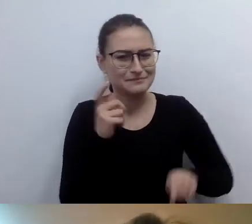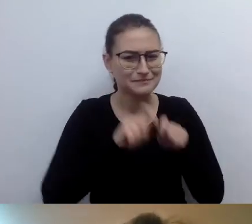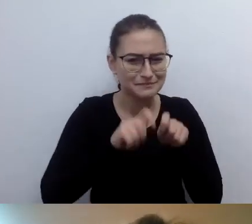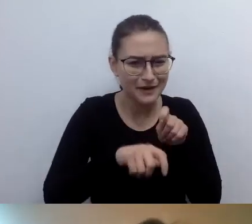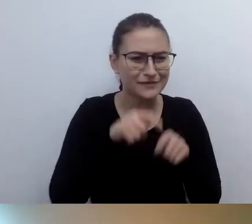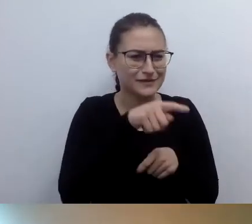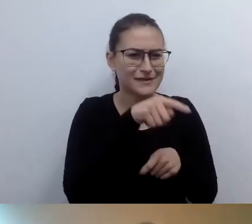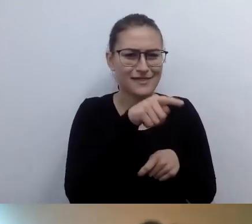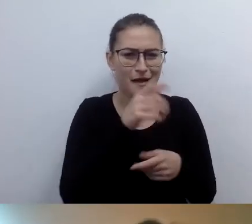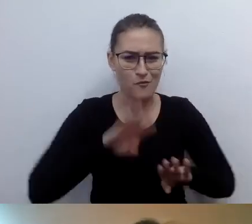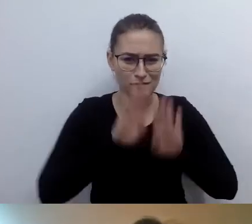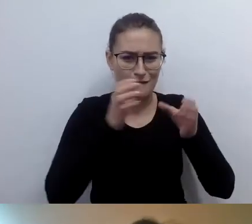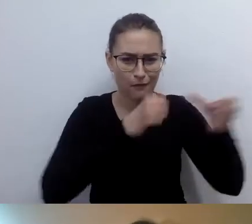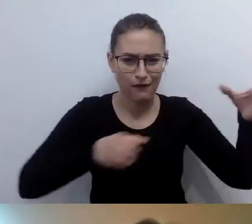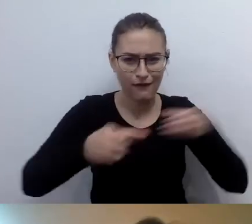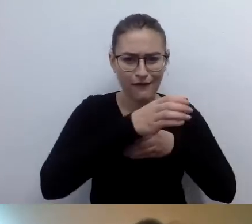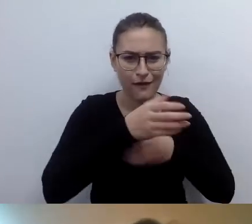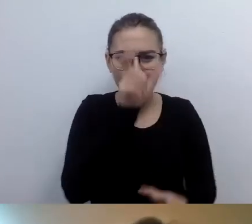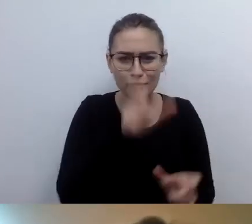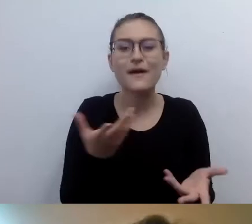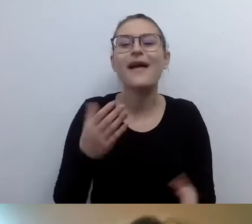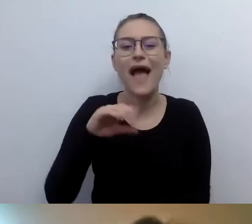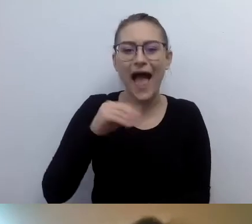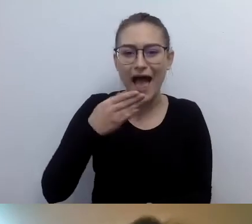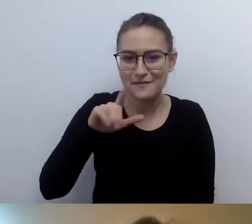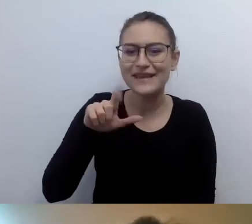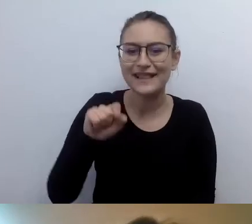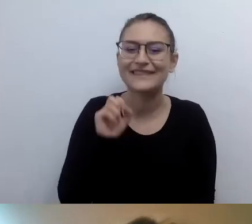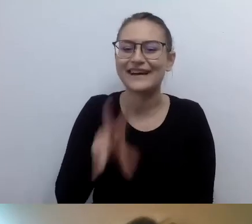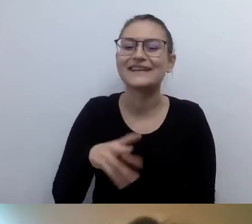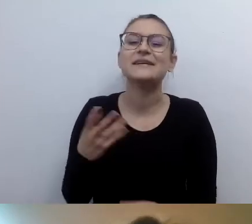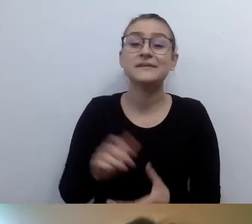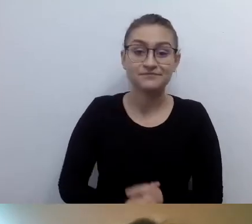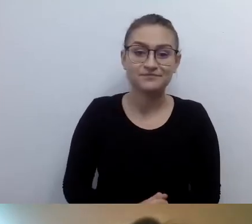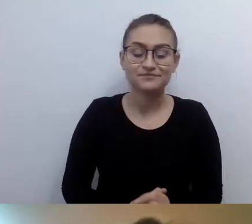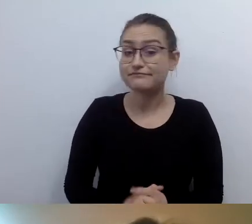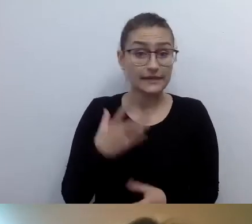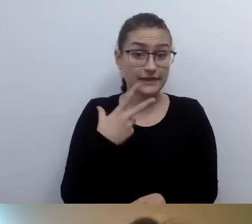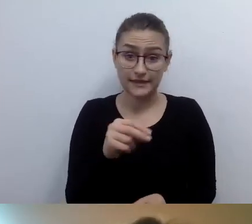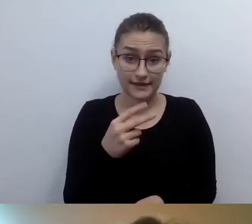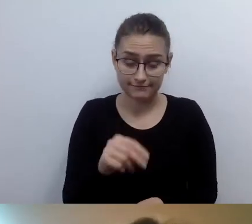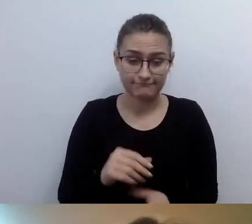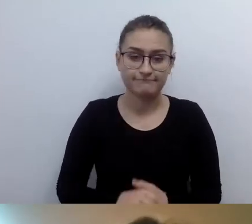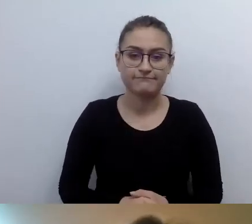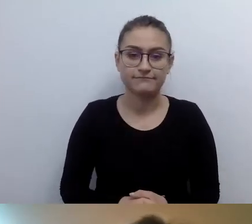Cześć, Emila. Emila, nie. Jesteśmy zobligowani w świecie wirtualnym